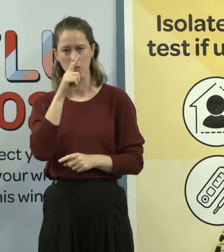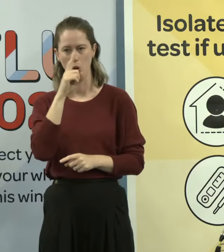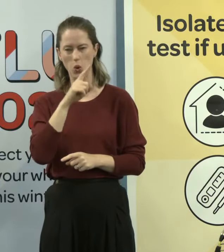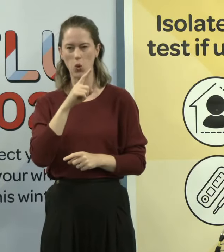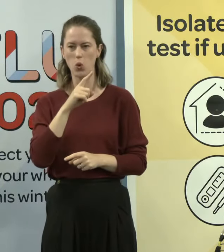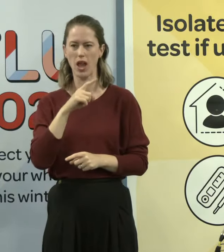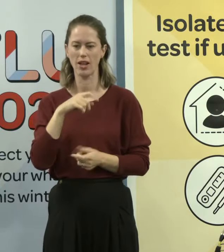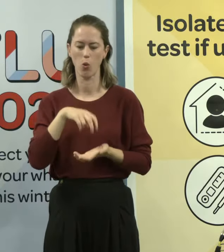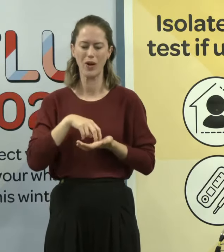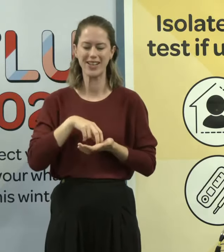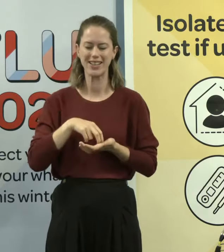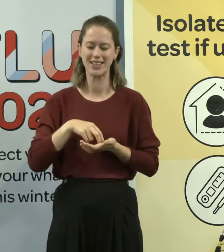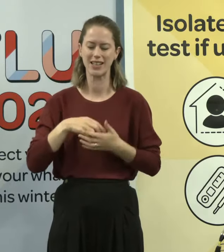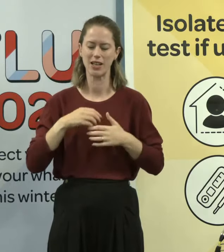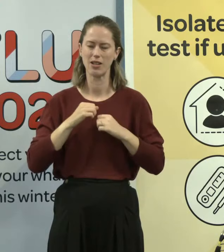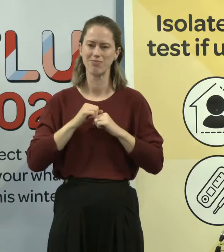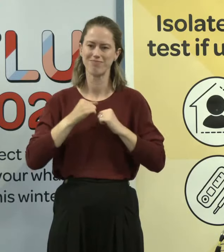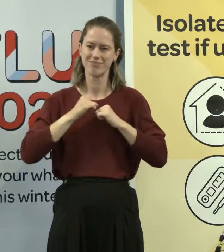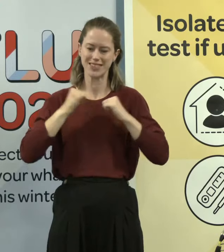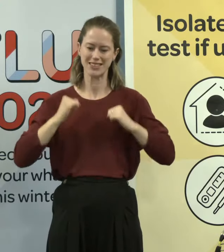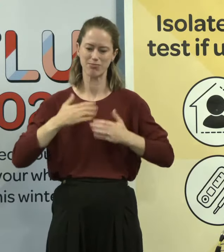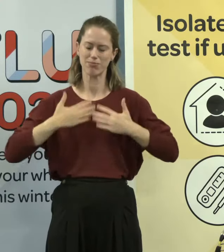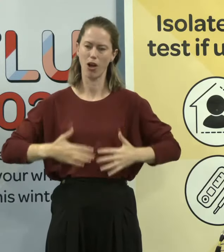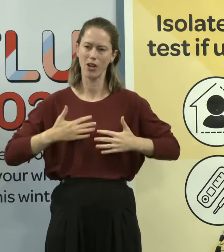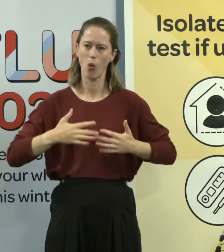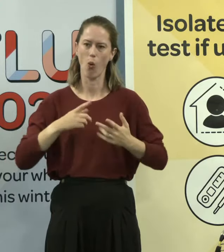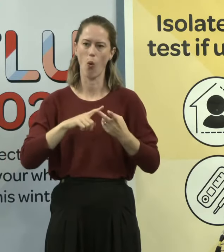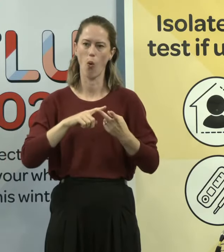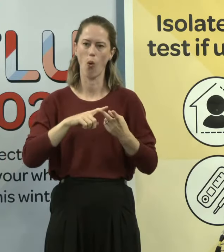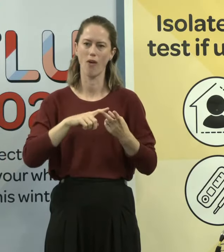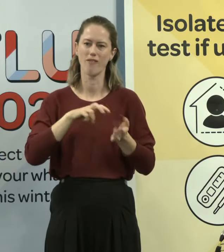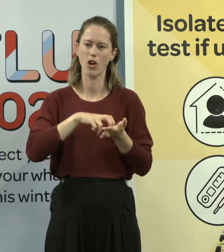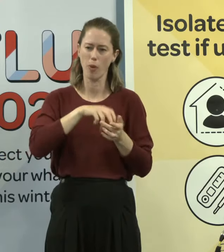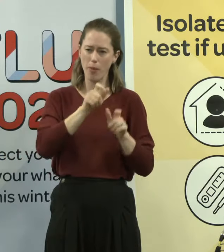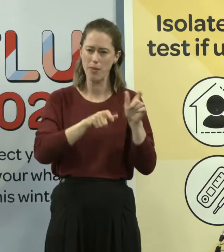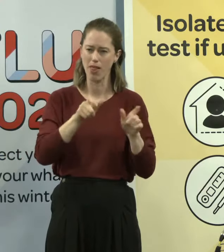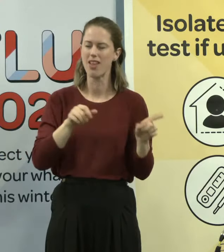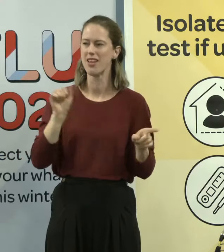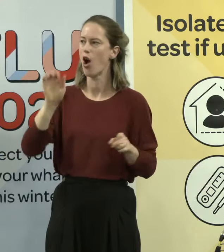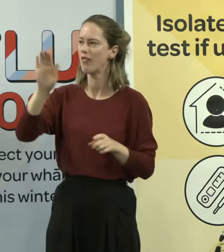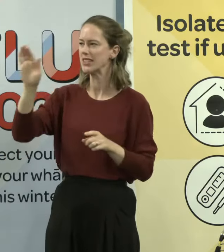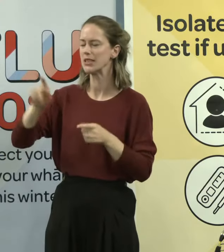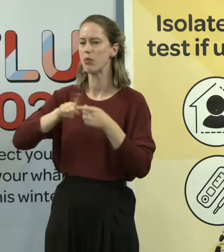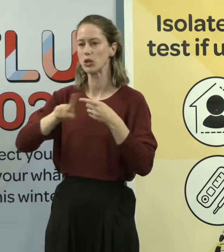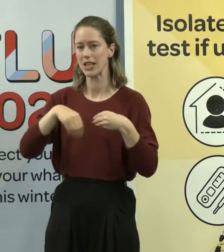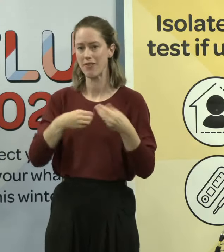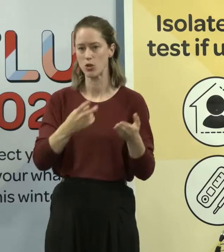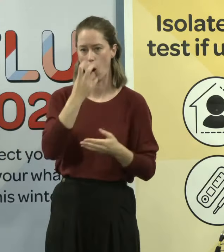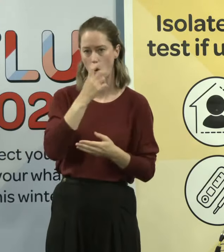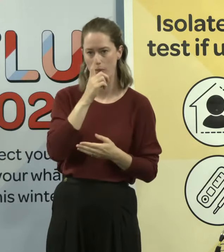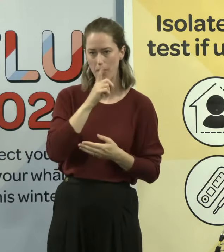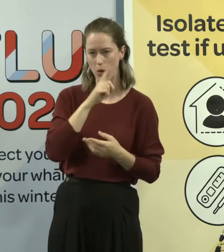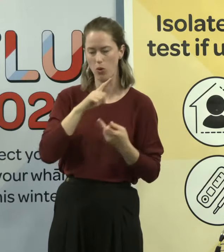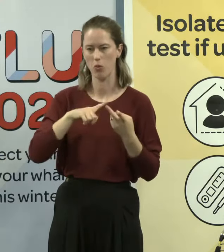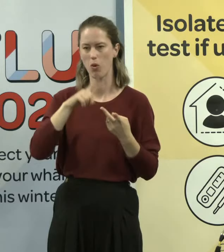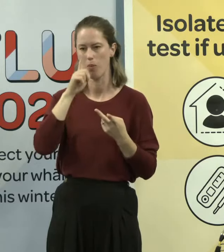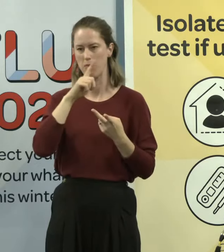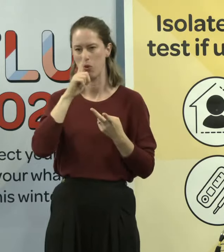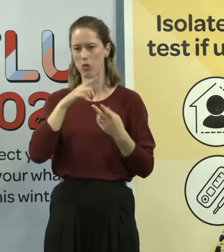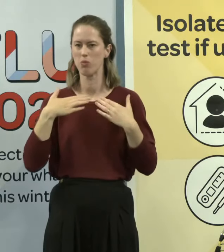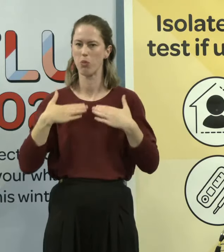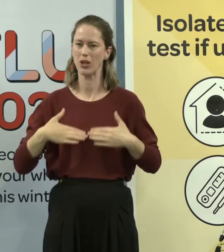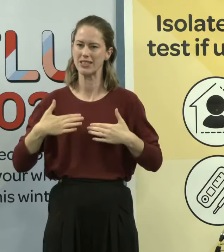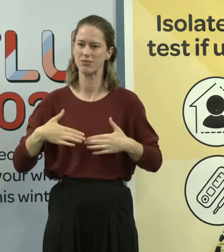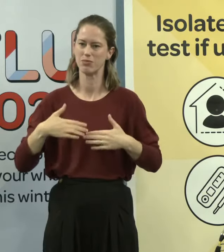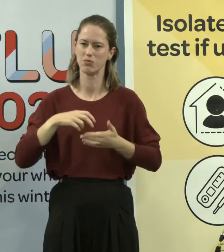tuawha. Na kei a au nga tohutohu